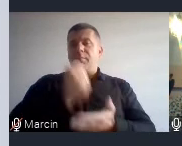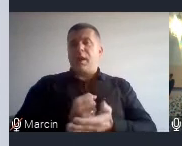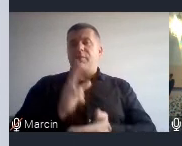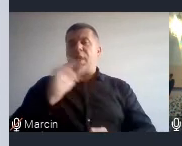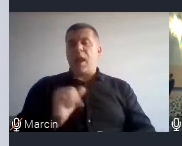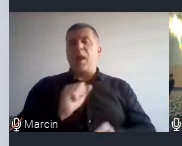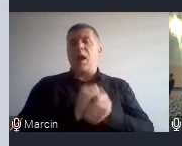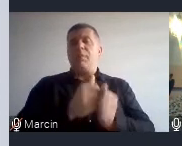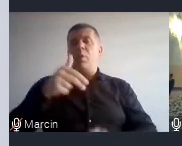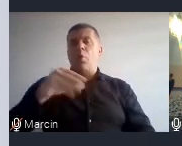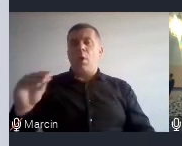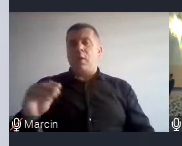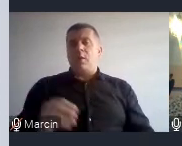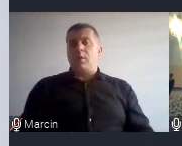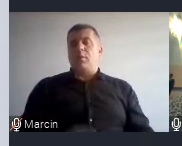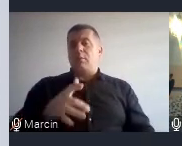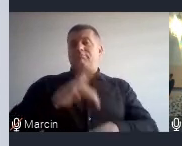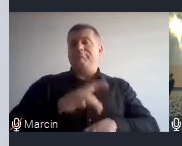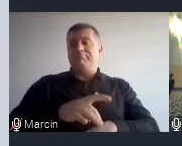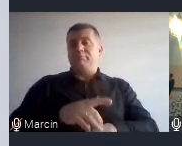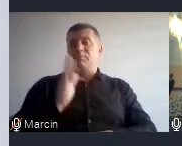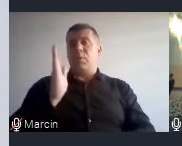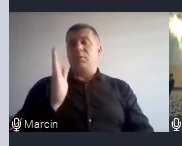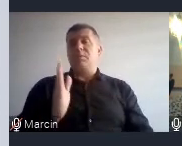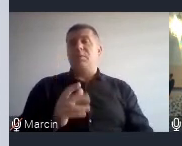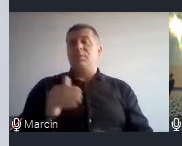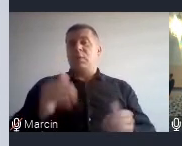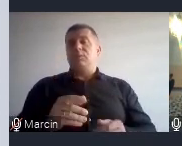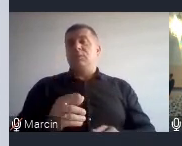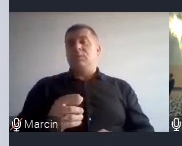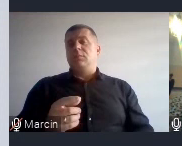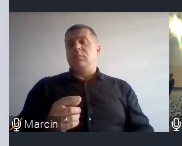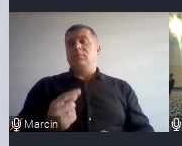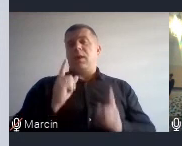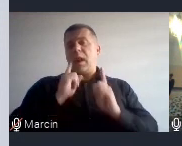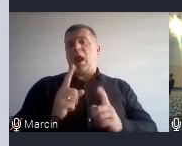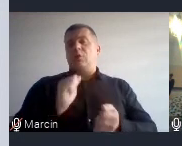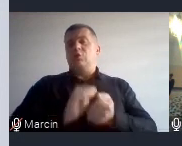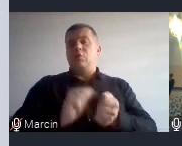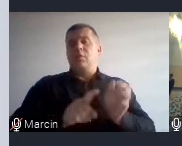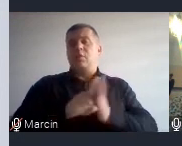które skutkuje potencjalną, albo realną szkodą na budżecie unii Europejskiej,